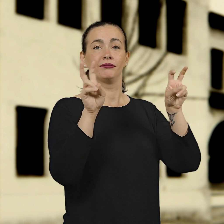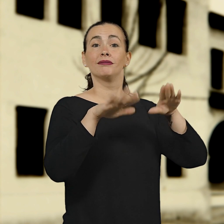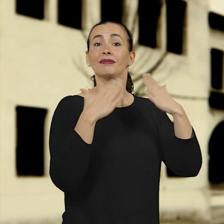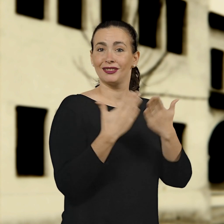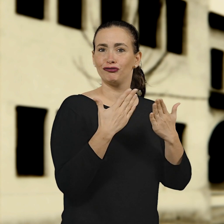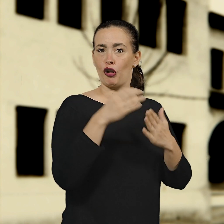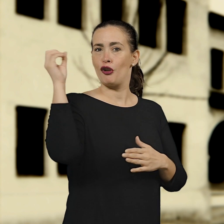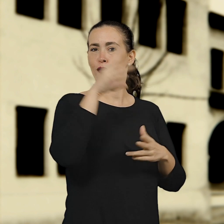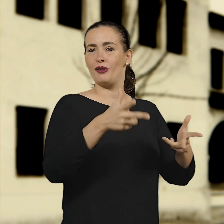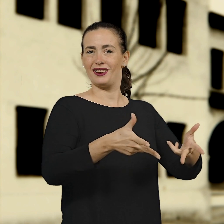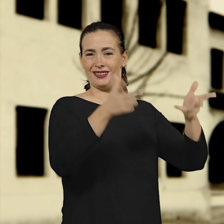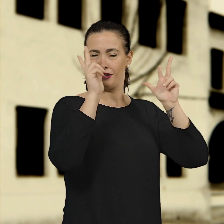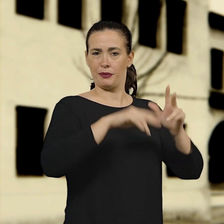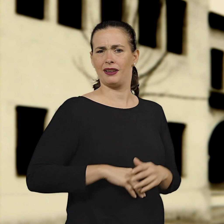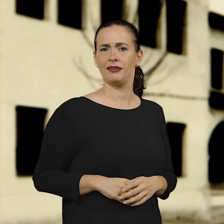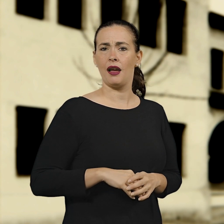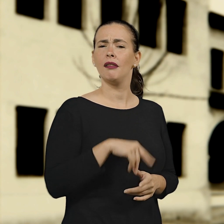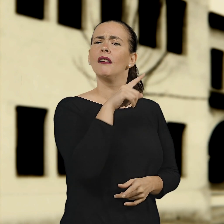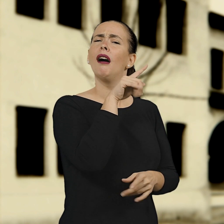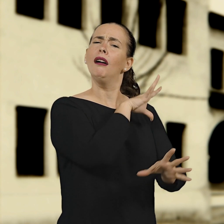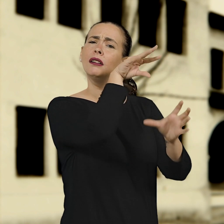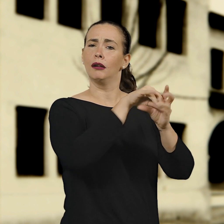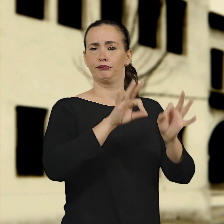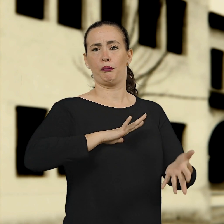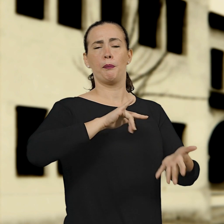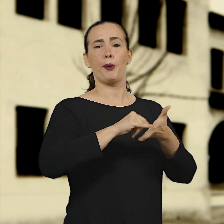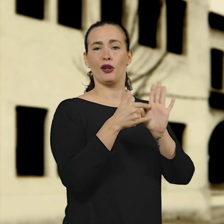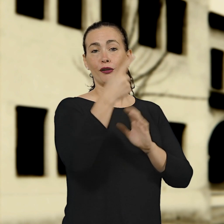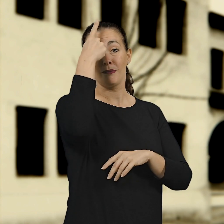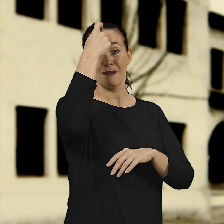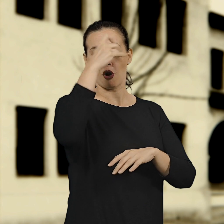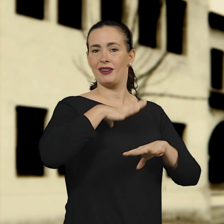L' escola, llum de llibertat! s’emmarca en el projecte Memòria en Xarxa